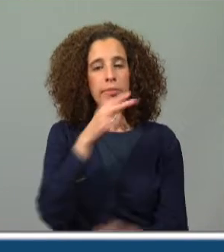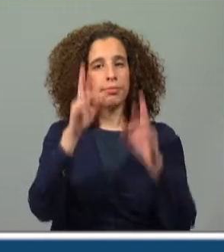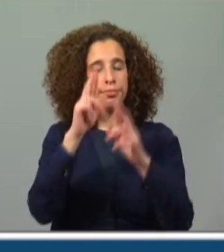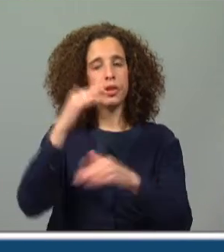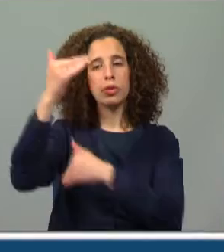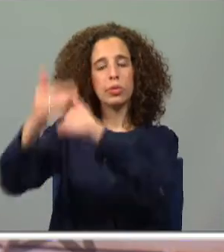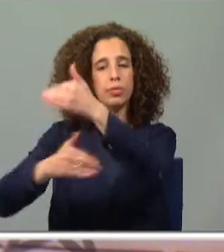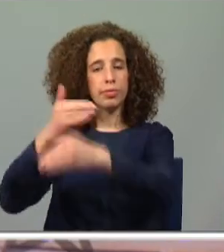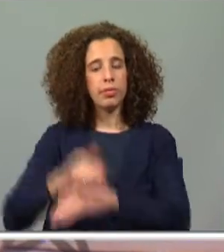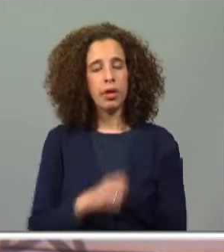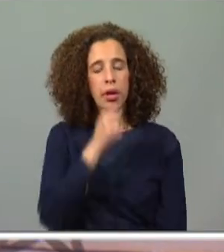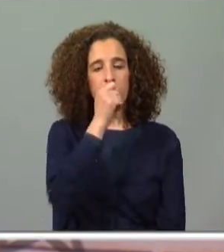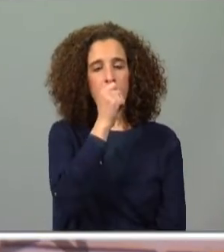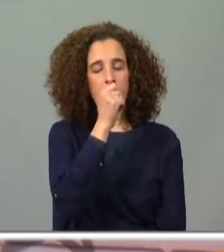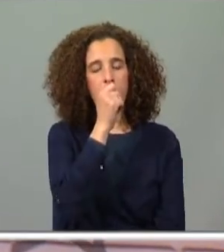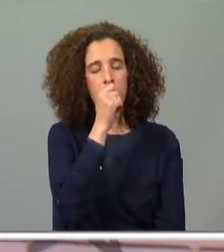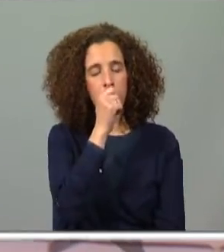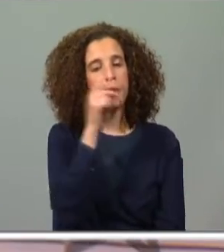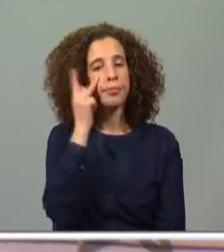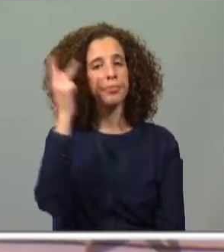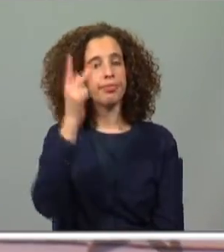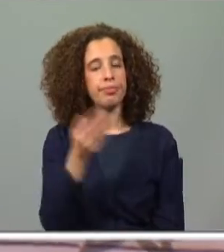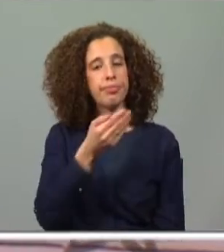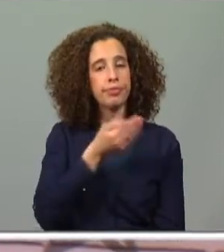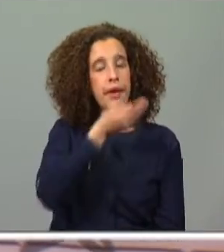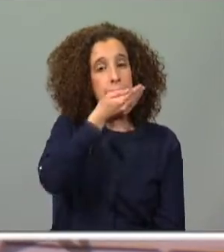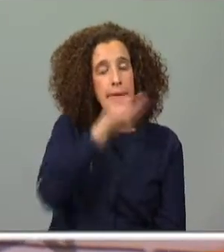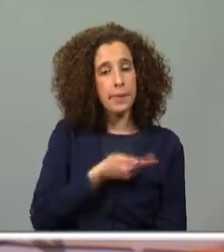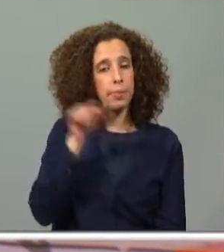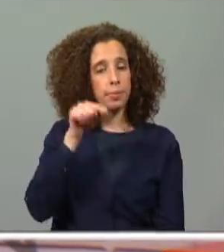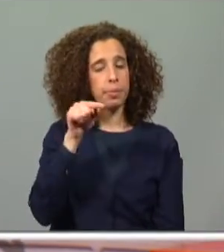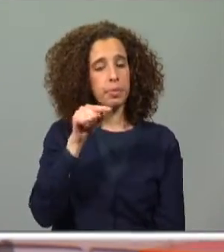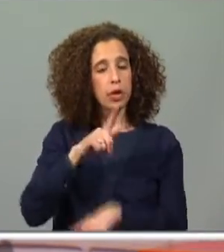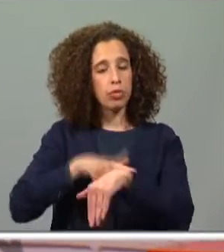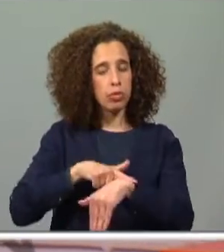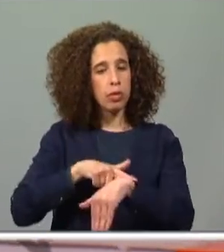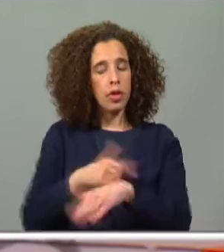futuro portanto ela vai viver esta experiência aqui neste momento ao longo 未來，所以她會這樣生活在這個時候在這裡體驗整個